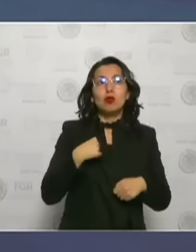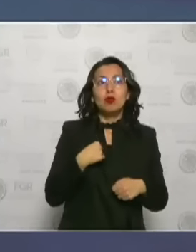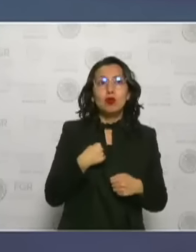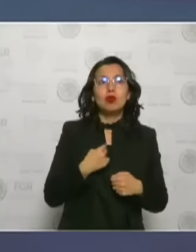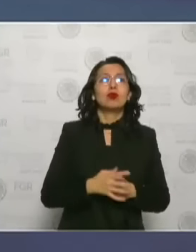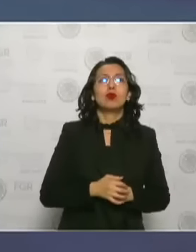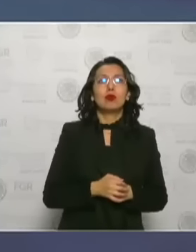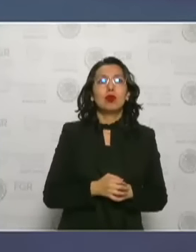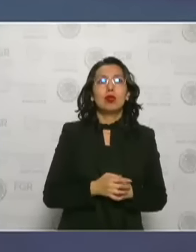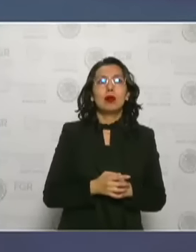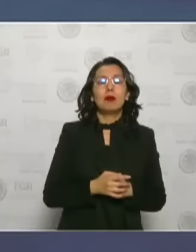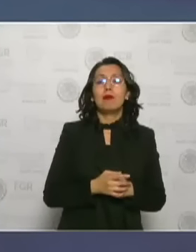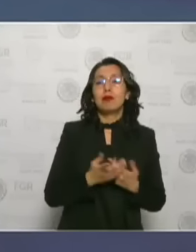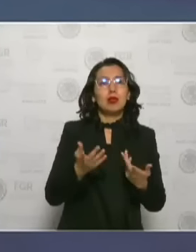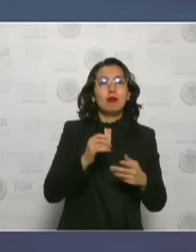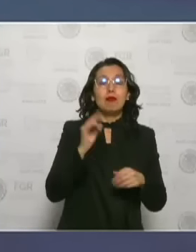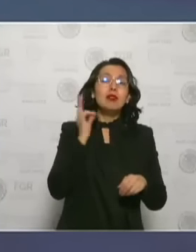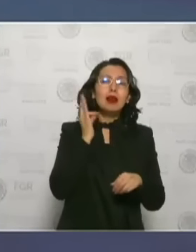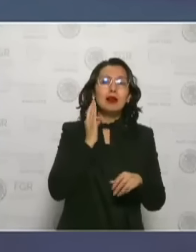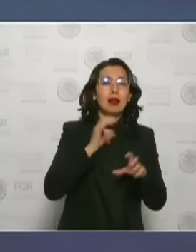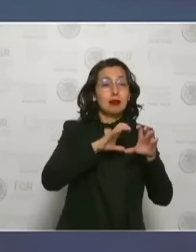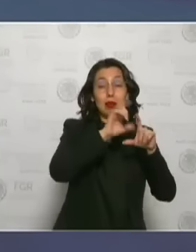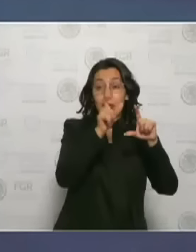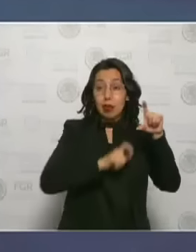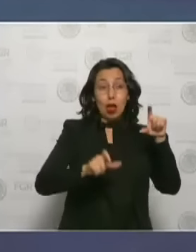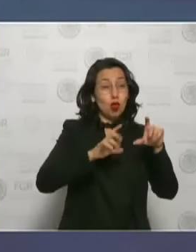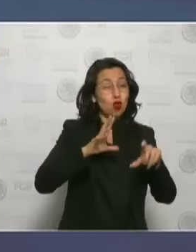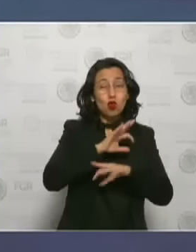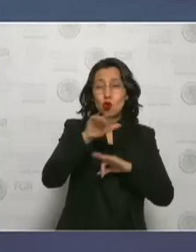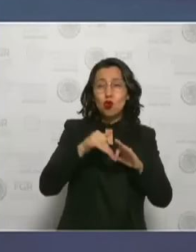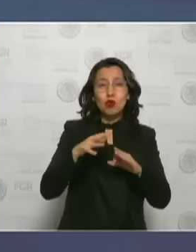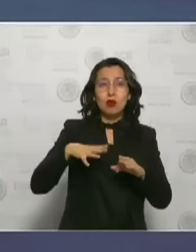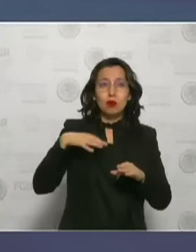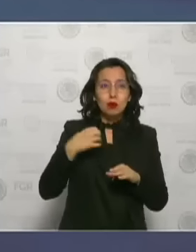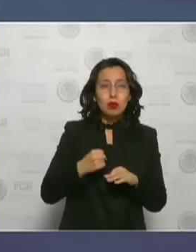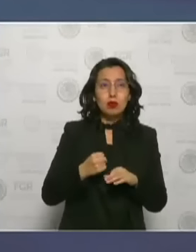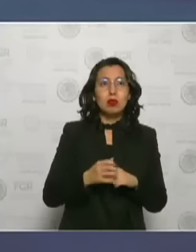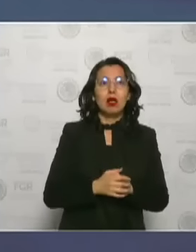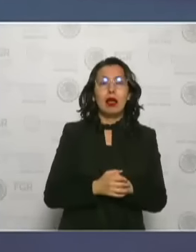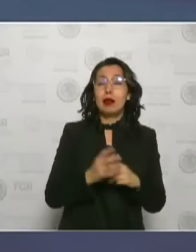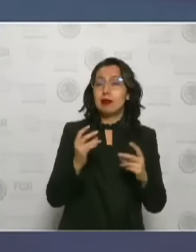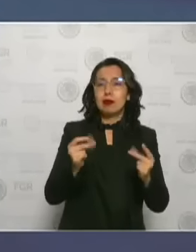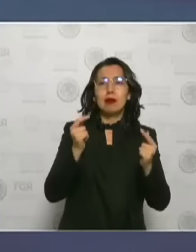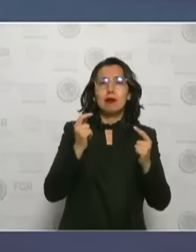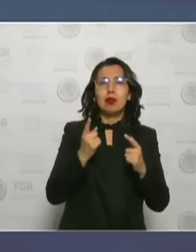todos las fiscalías locales y la general de la República en las primeras 24 horas empleando